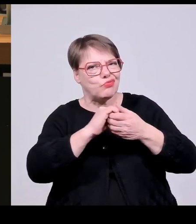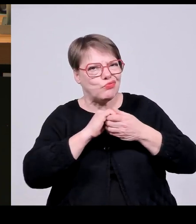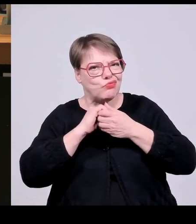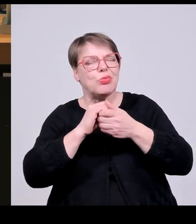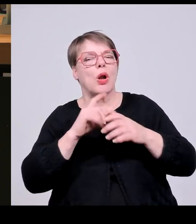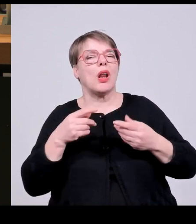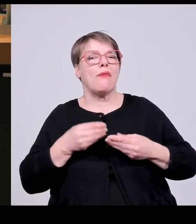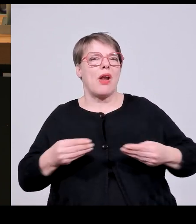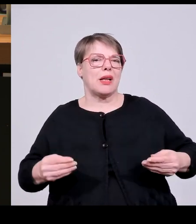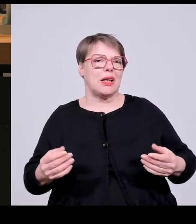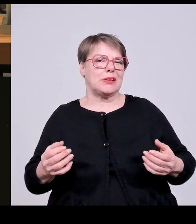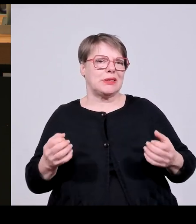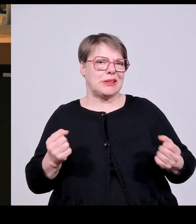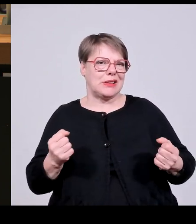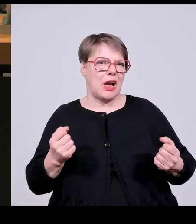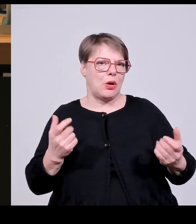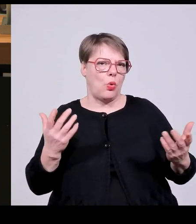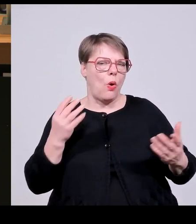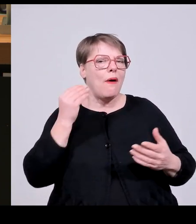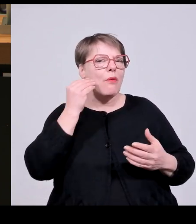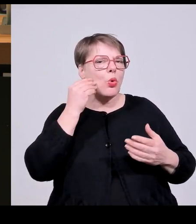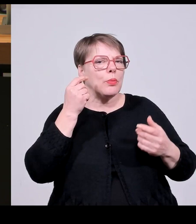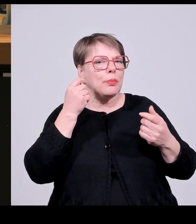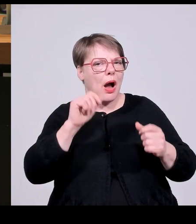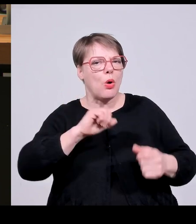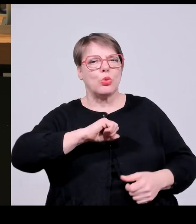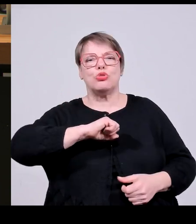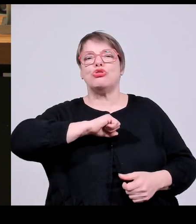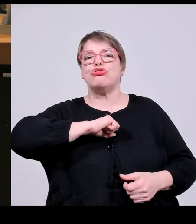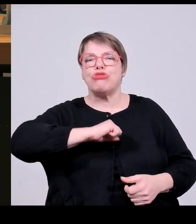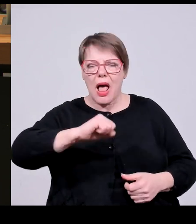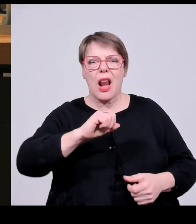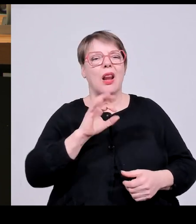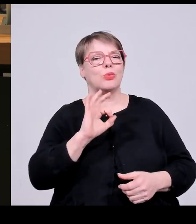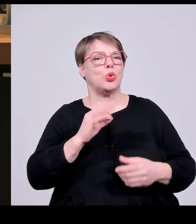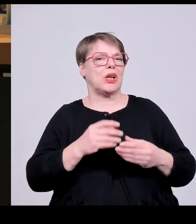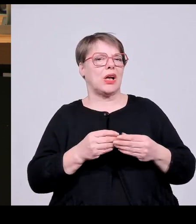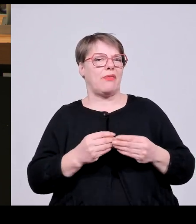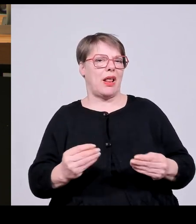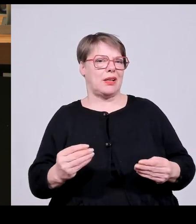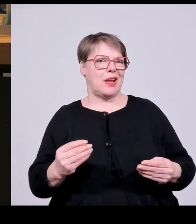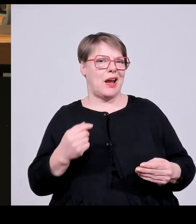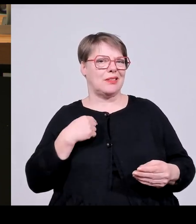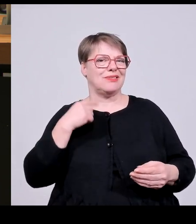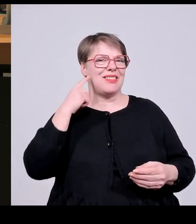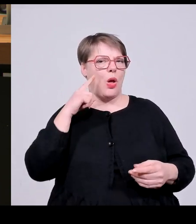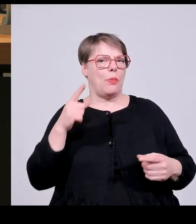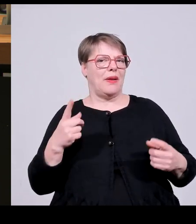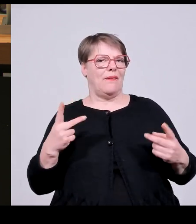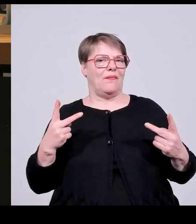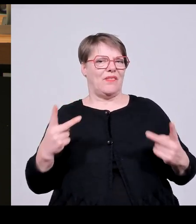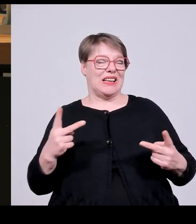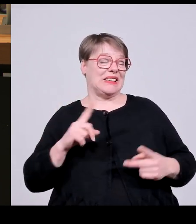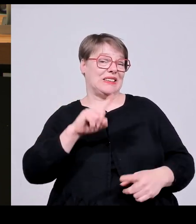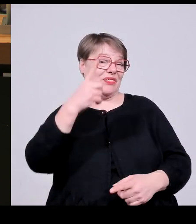gute und zügige Beteiligungsverfahren, sag ich mal in Richtung FDP. Gut und zügig. Daran wird gearbeitet.